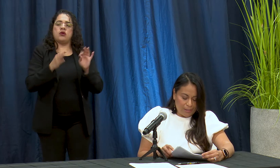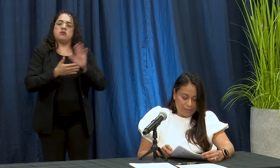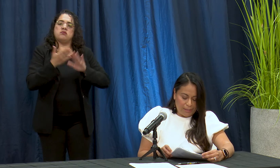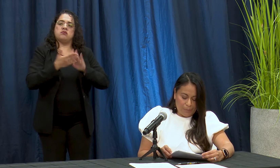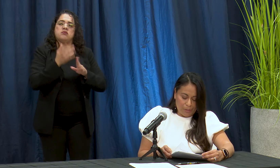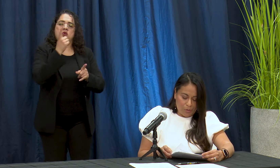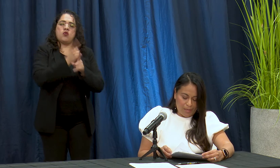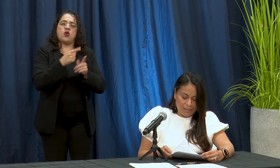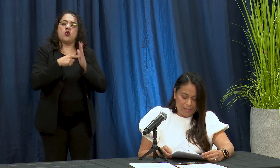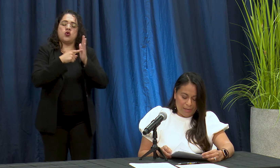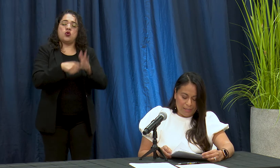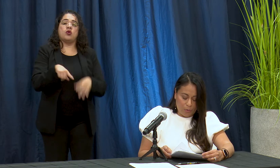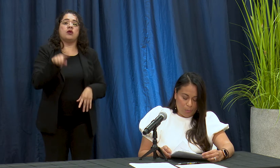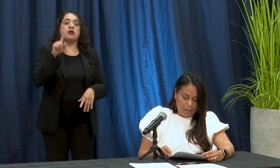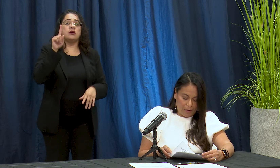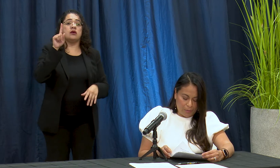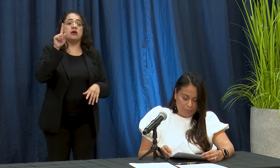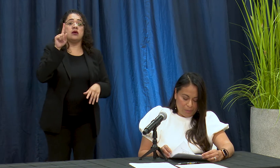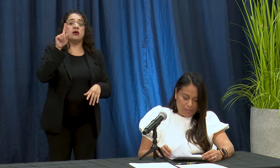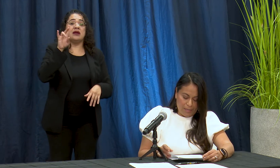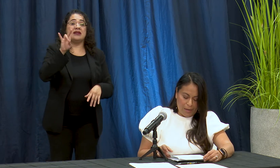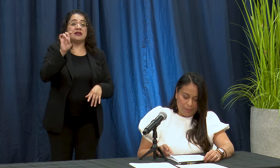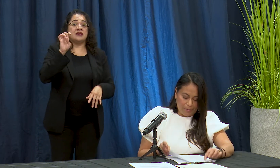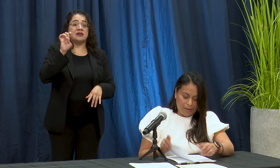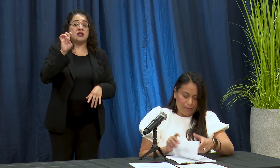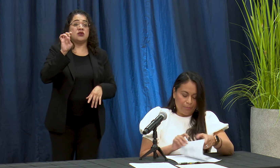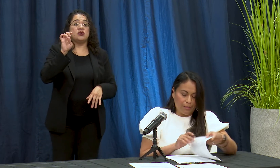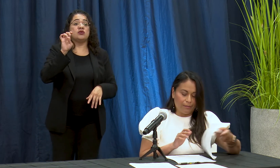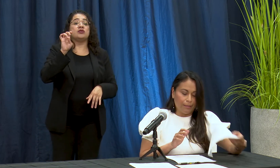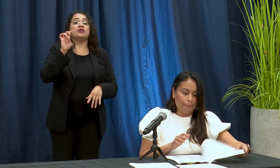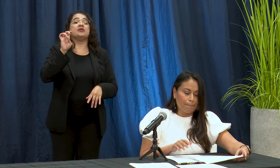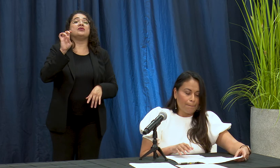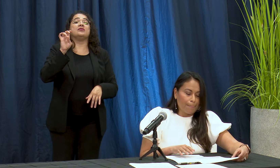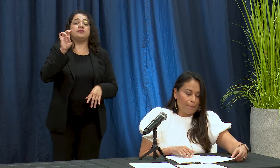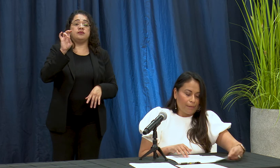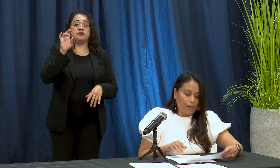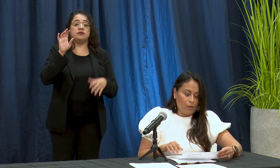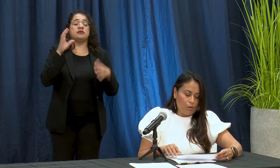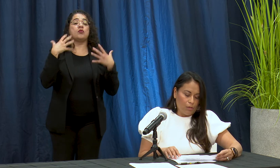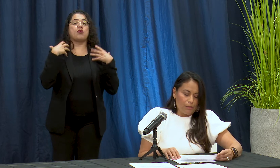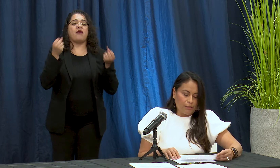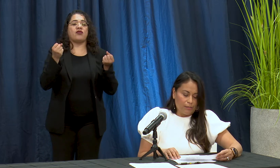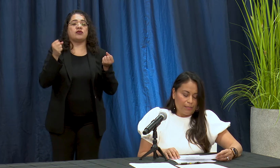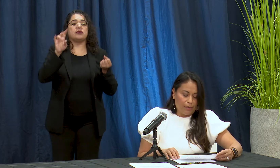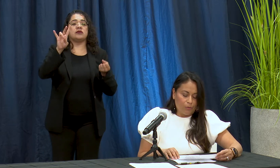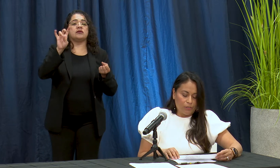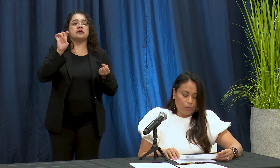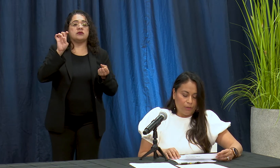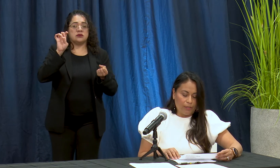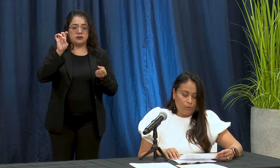setenta personas se entre Cooper odd o elemental meant a tenemos en cuenta you